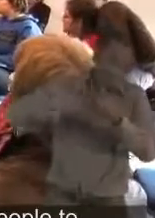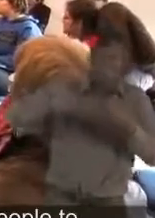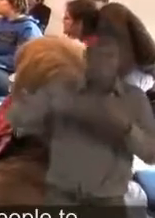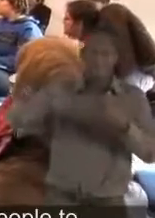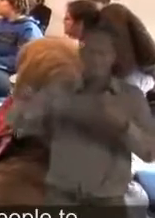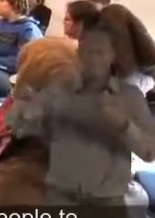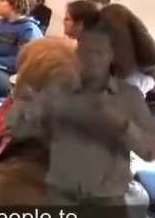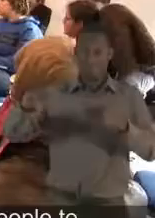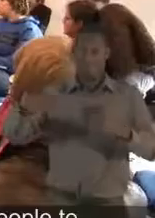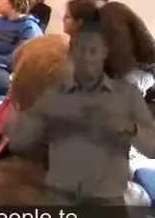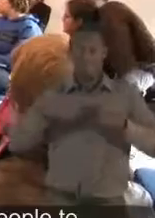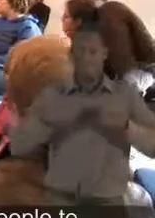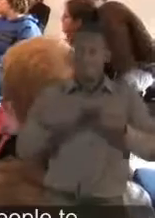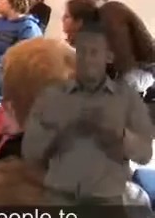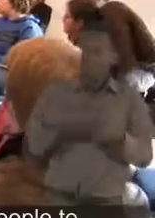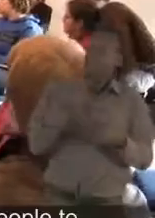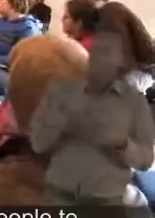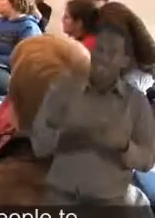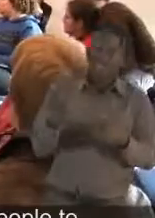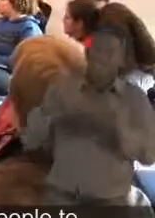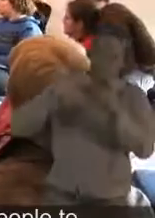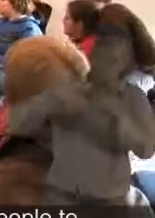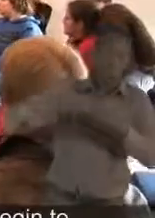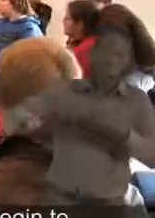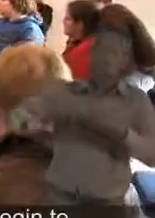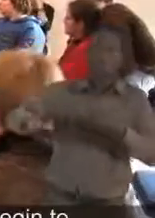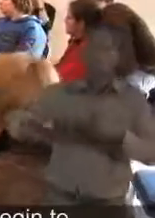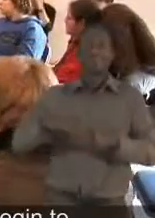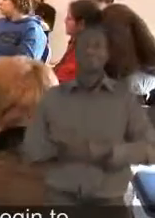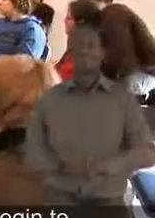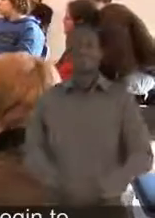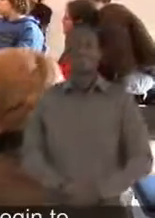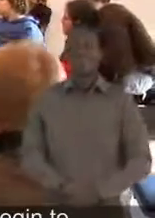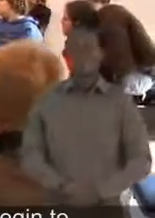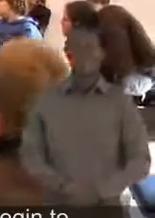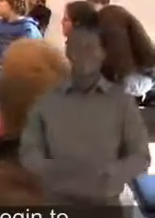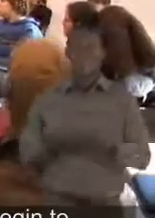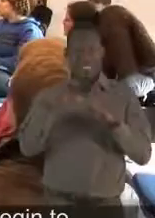لاستكشاف الإعاقة كمسألة اجتماعية، كمسألة سياسية